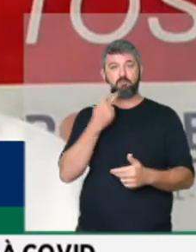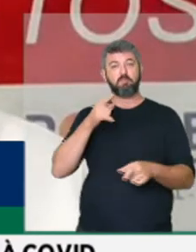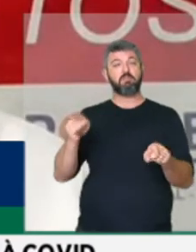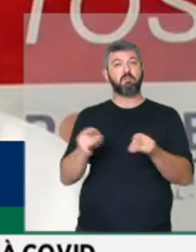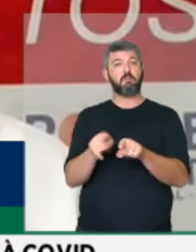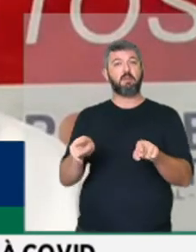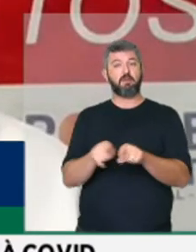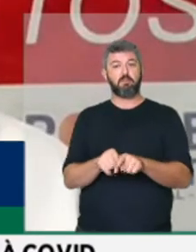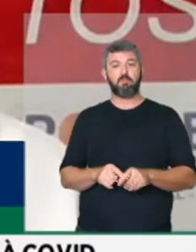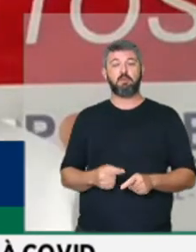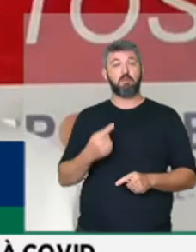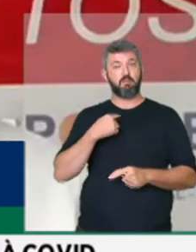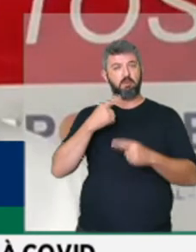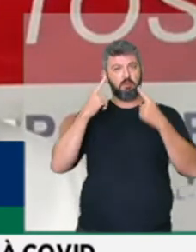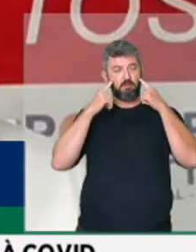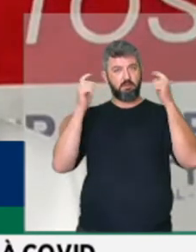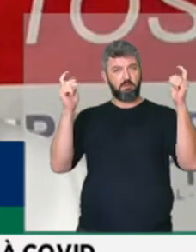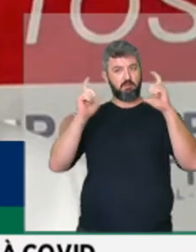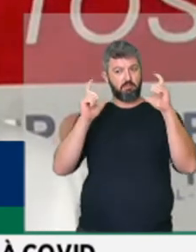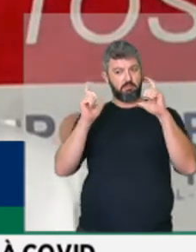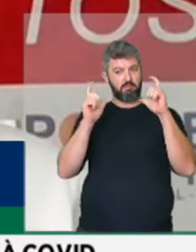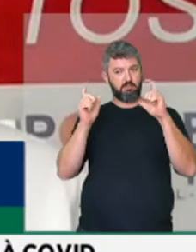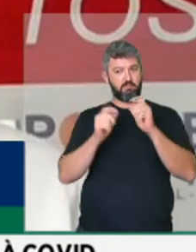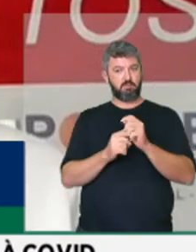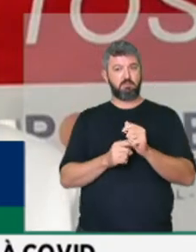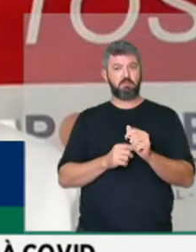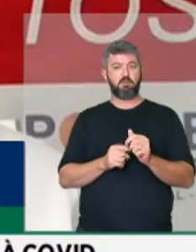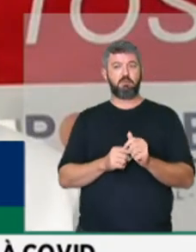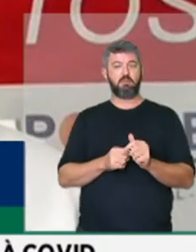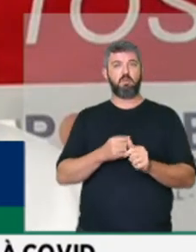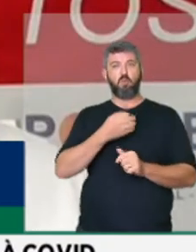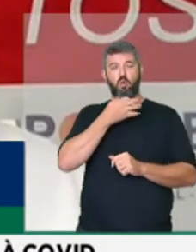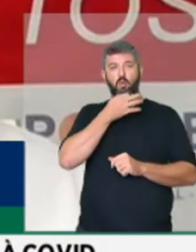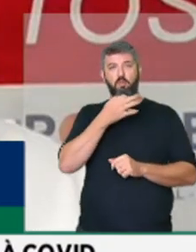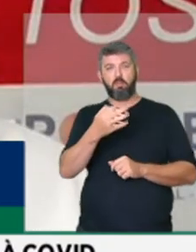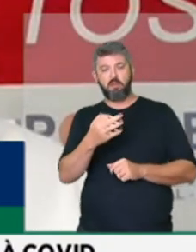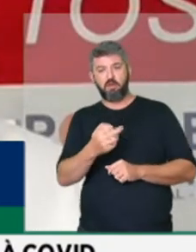PESSOAS... ESTÃO QUERENDO VIVER 100, 120 ANOS E QUE O BRASIL NÃO TEM CONDIÇÕES DE PAGAR PARA AS PESSOAS QUE